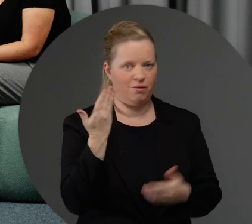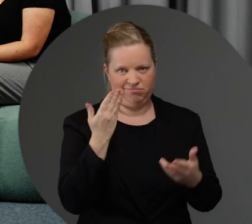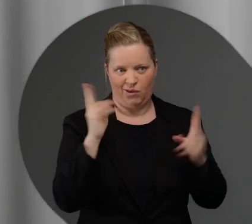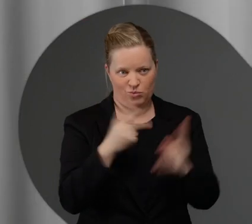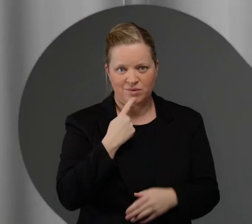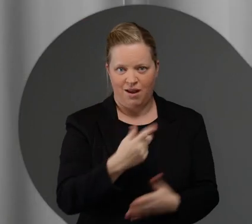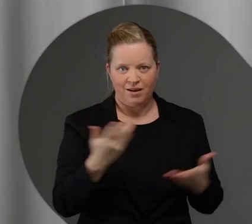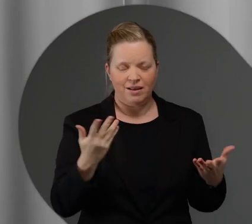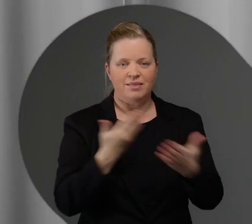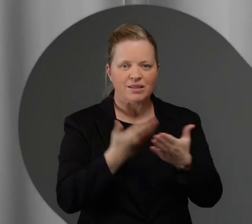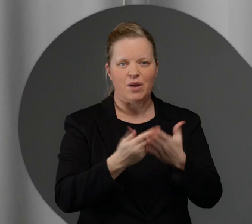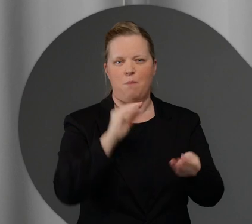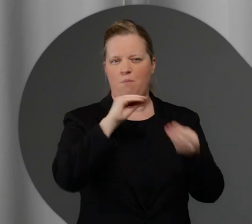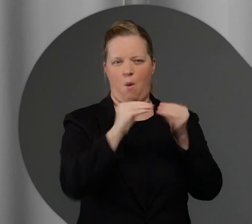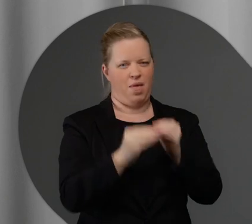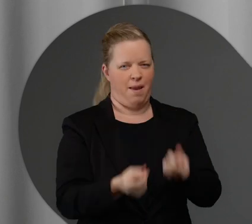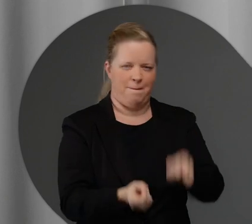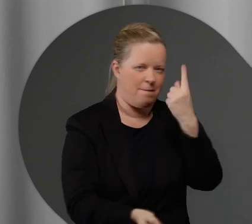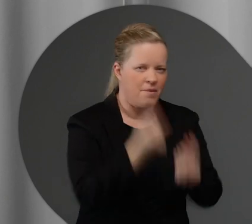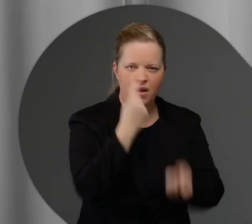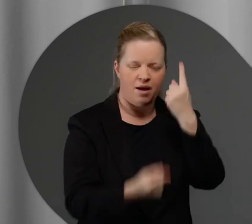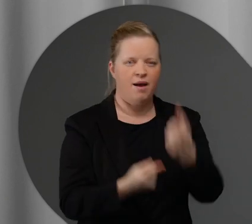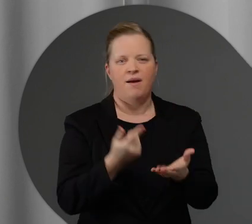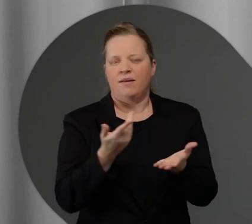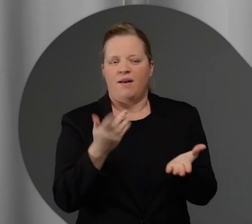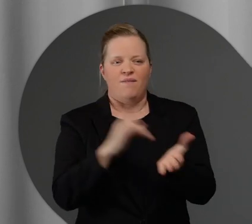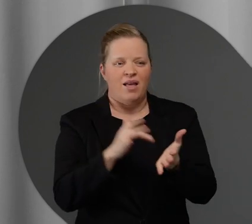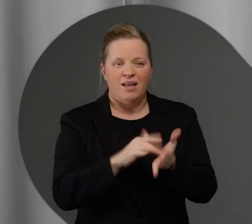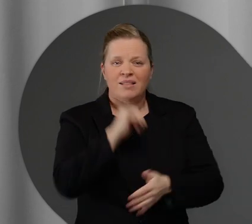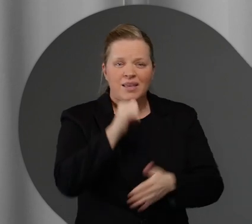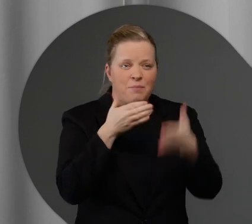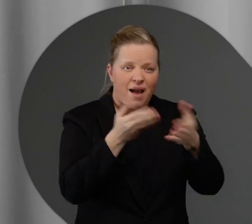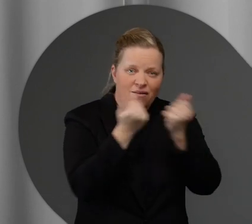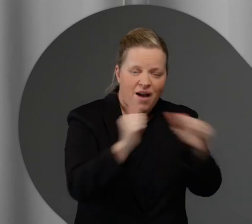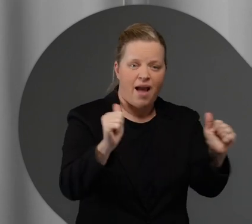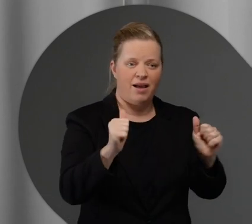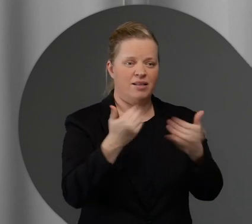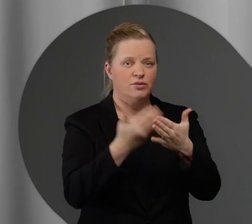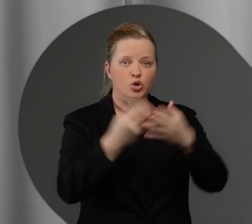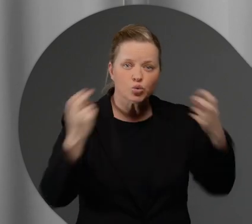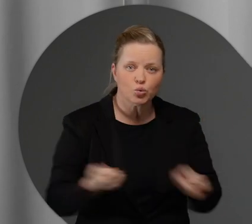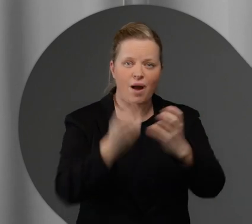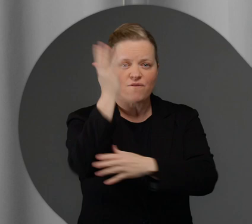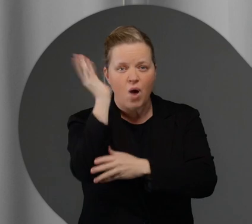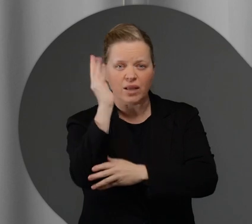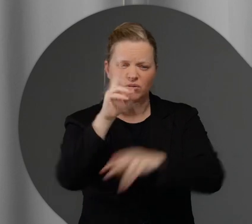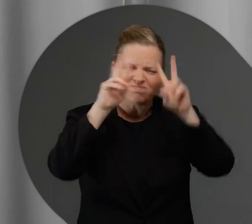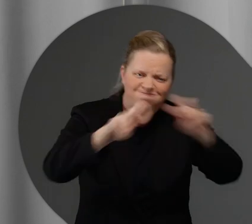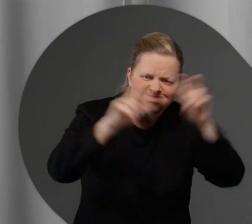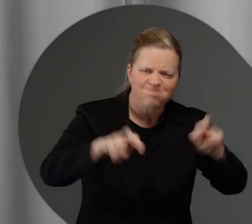gefasst. Und das ist halt deshalb problematisch, weil dadurch einfach die Suche von Vorlesungen zum Beispiel massiv erschwert wird und man braucht